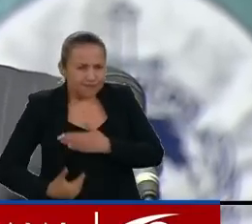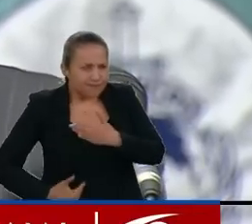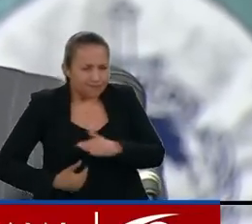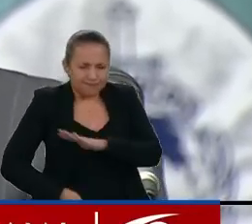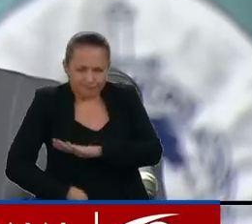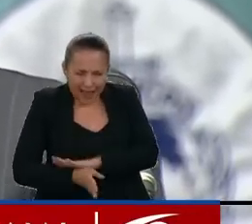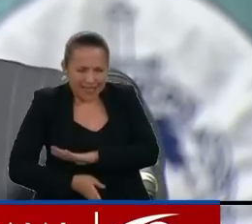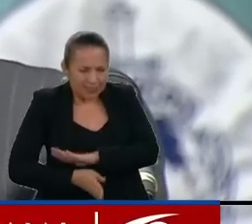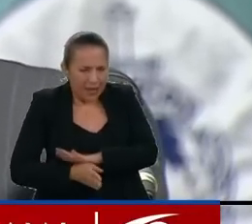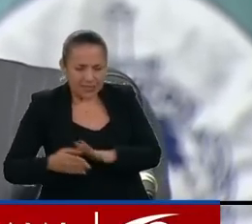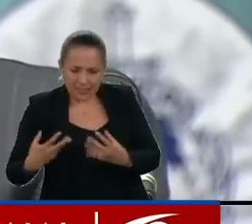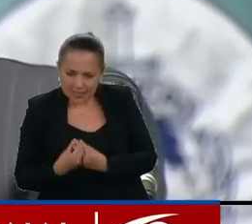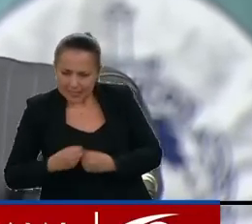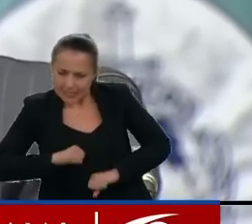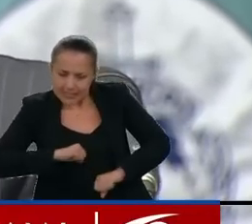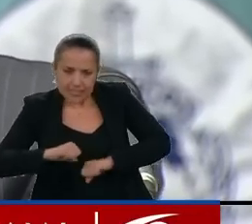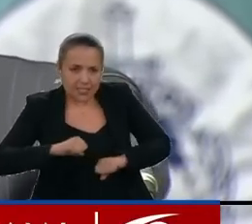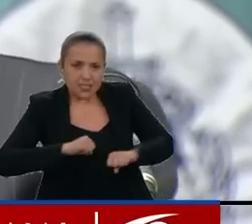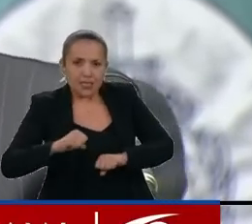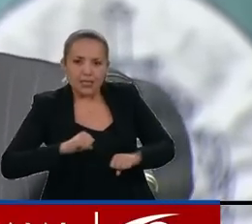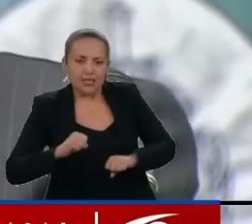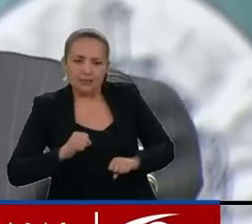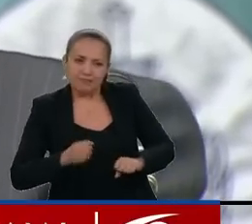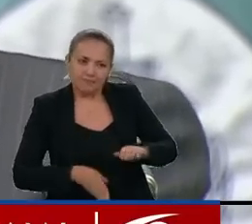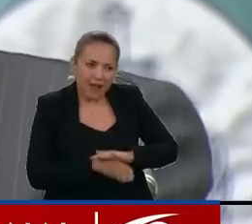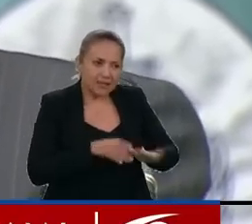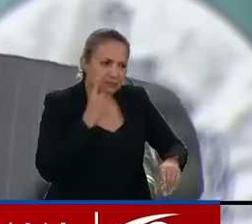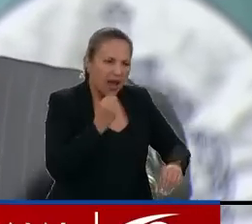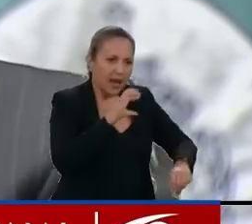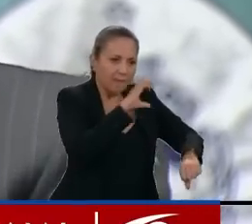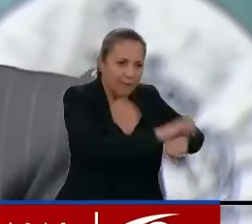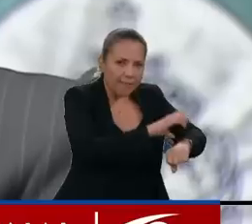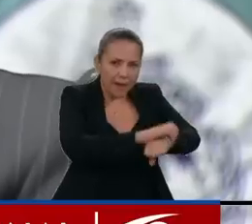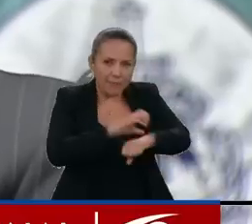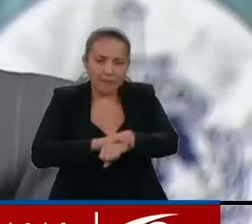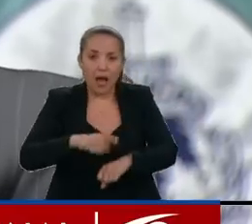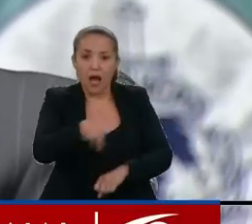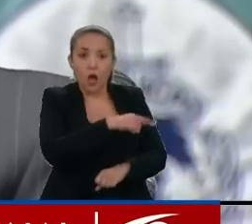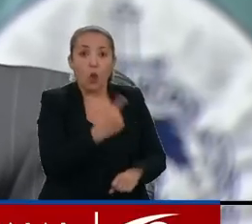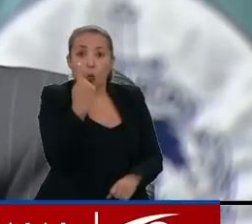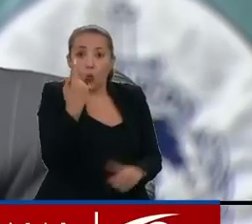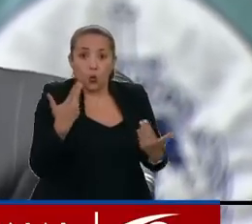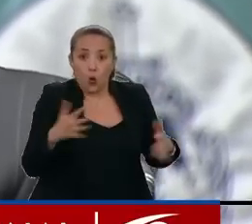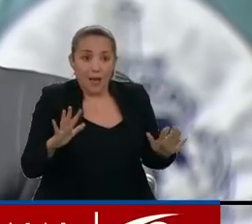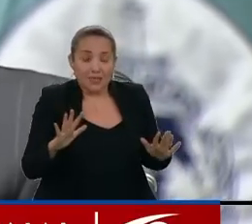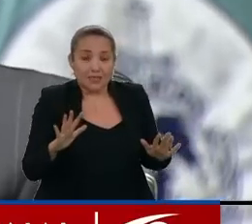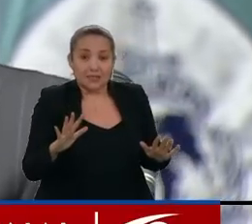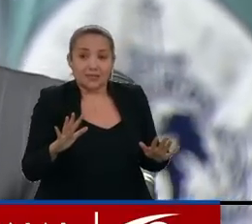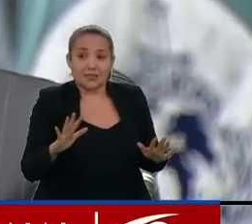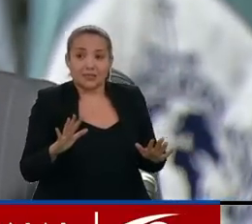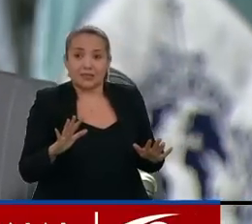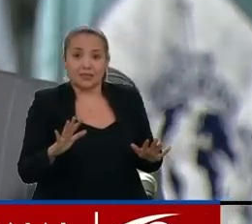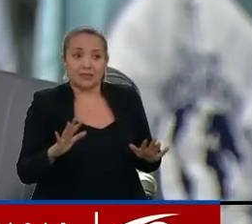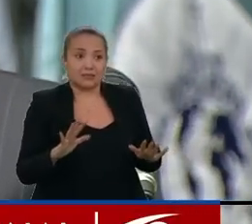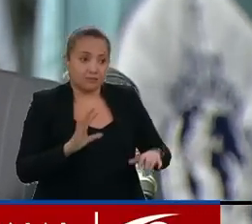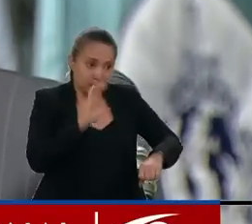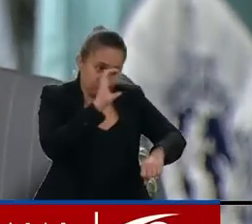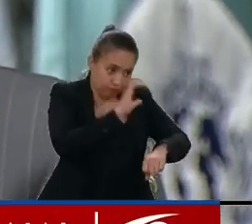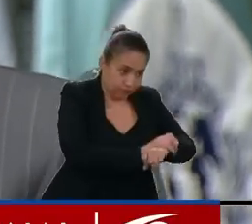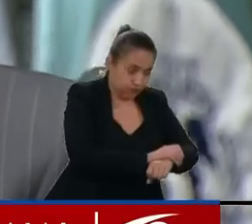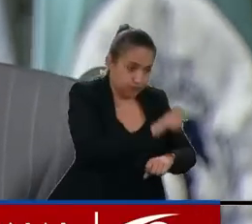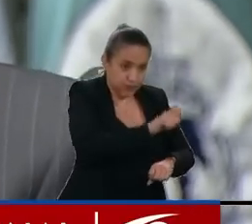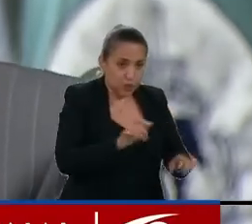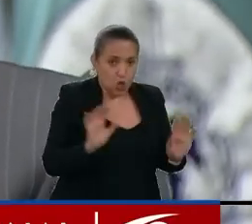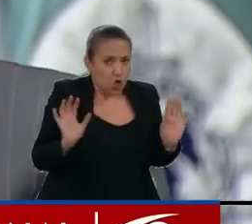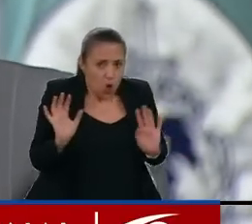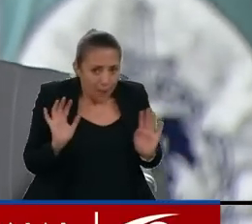los dueños del negocio en una